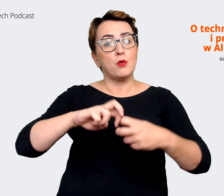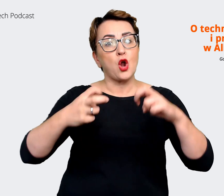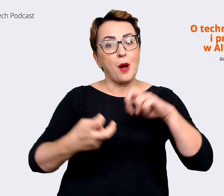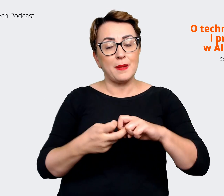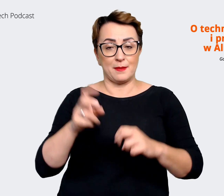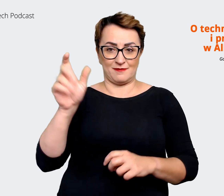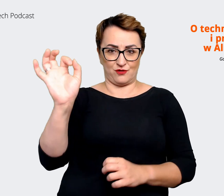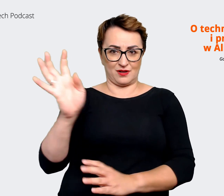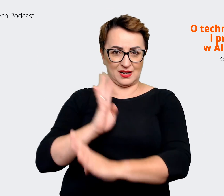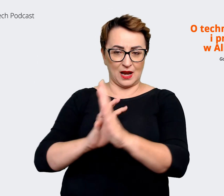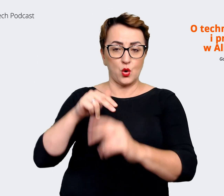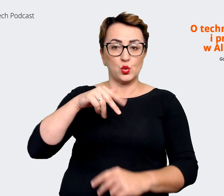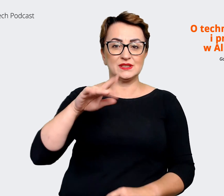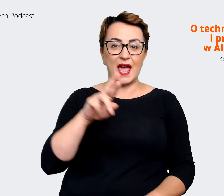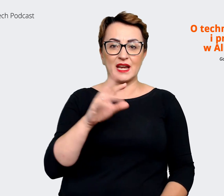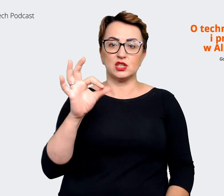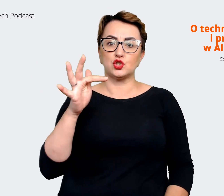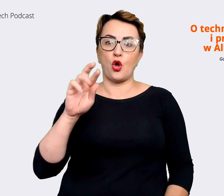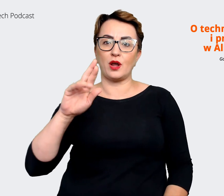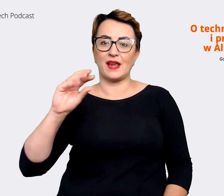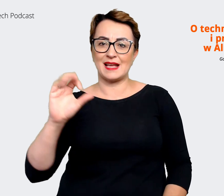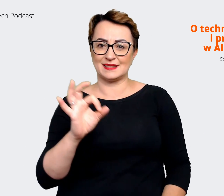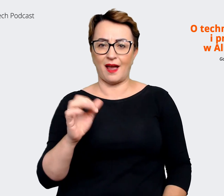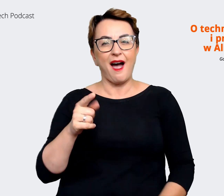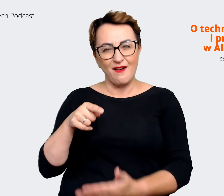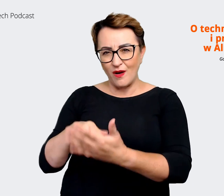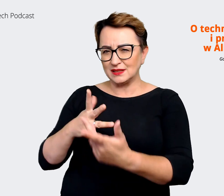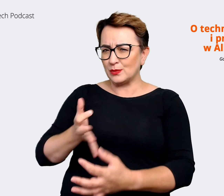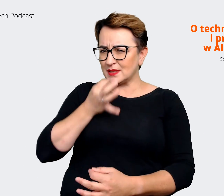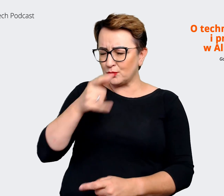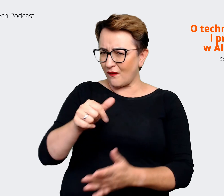Prowadzący: Właśnie chciałem o to podpytać, bo to jest myślę ciekawe i wyjątkowe. Jeżeli mówisz,